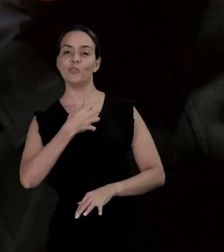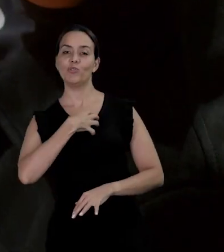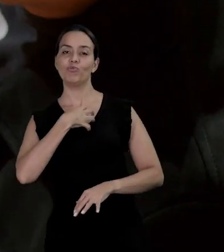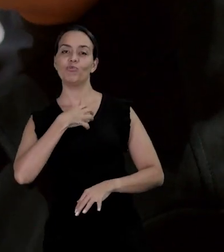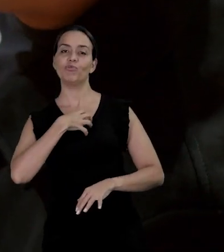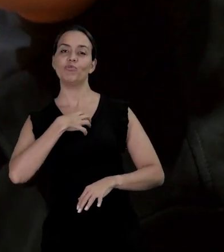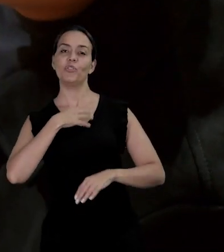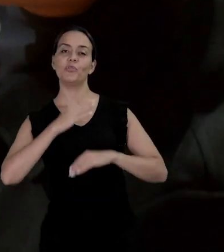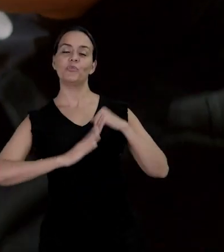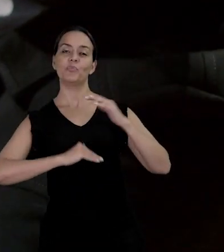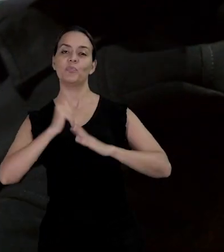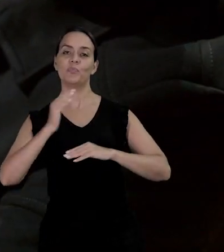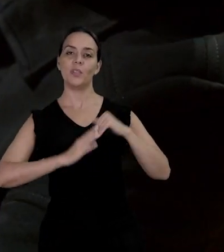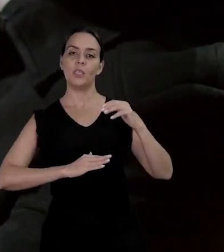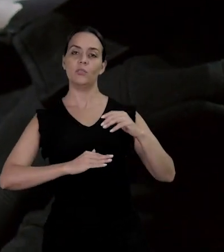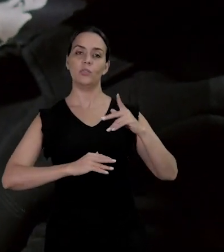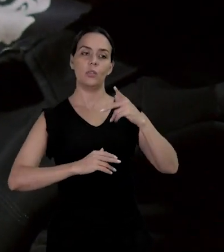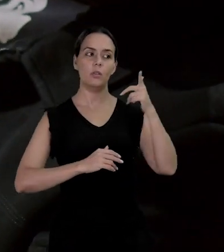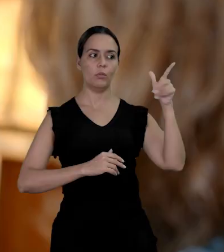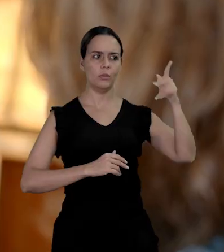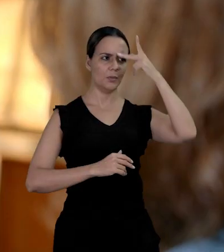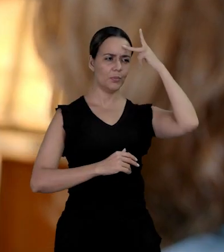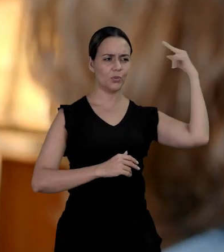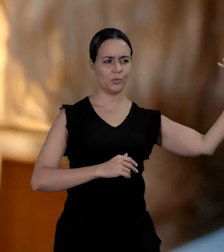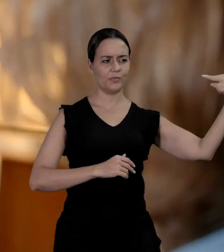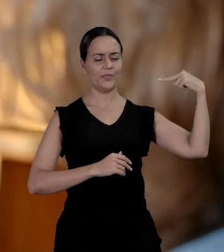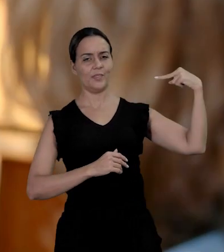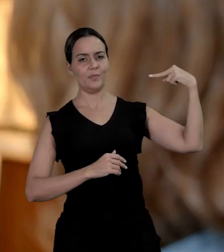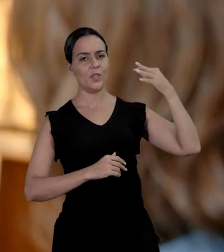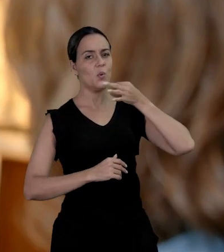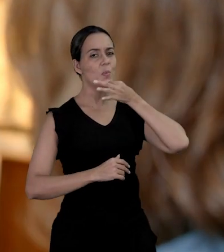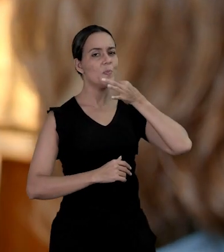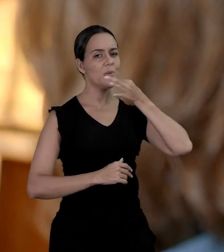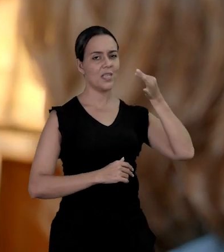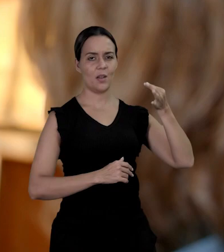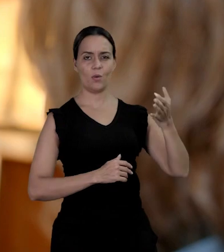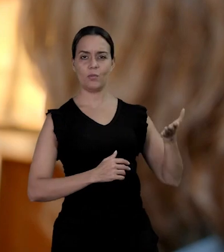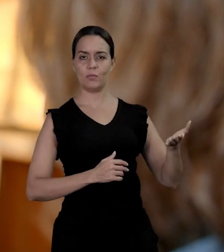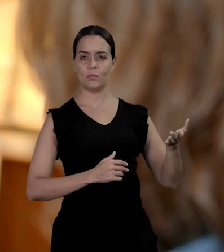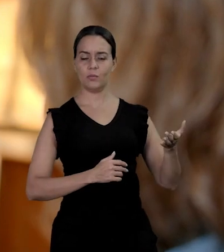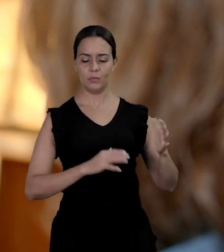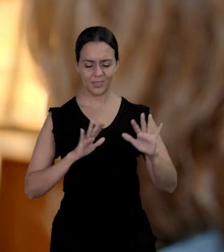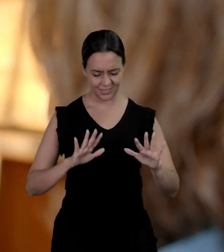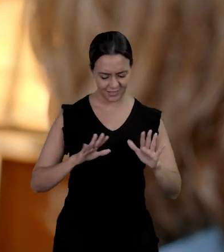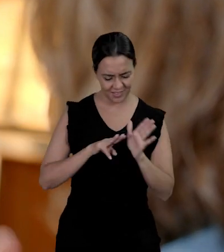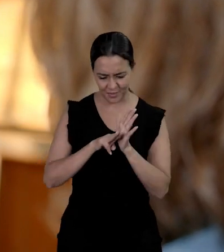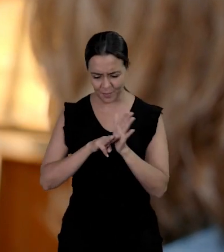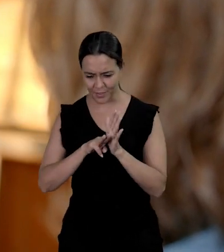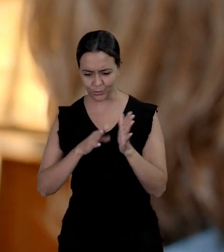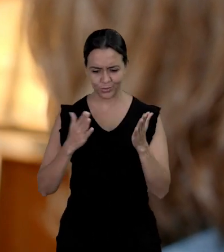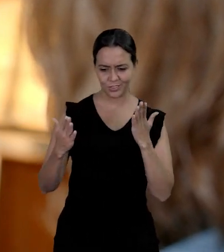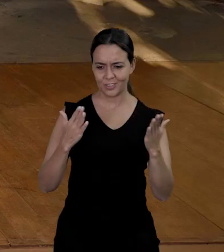Você não sabe, porque depende do julgamento de alguém. Essa complicação demanda um método, porque senão você fica doido.